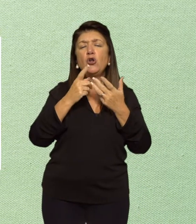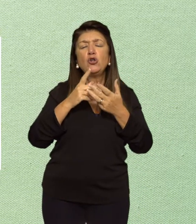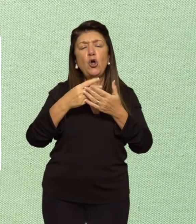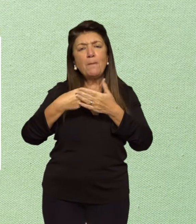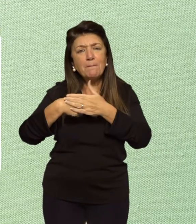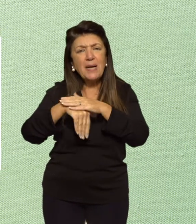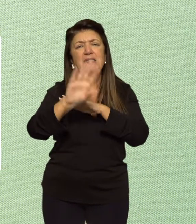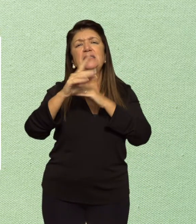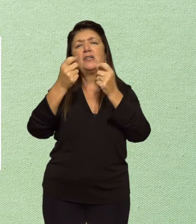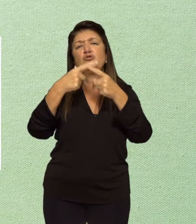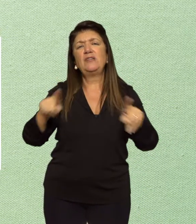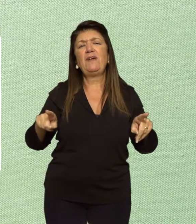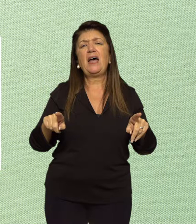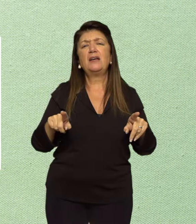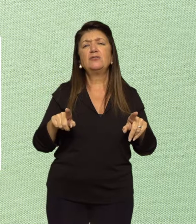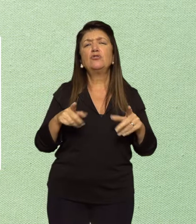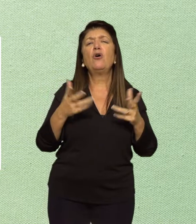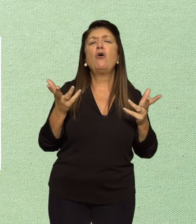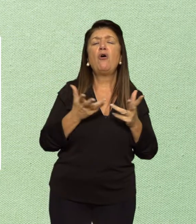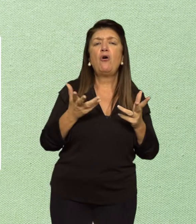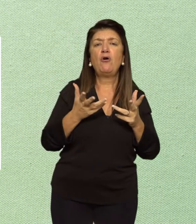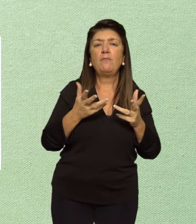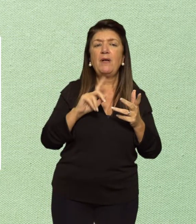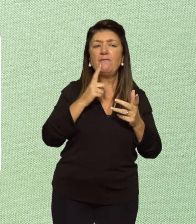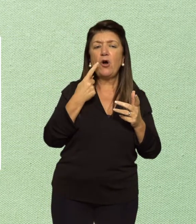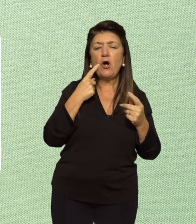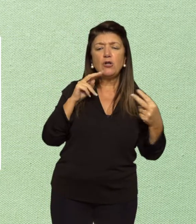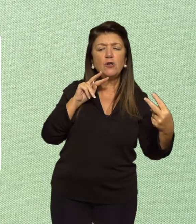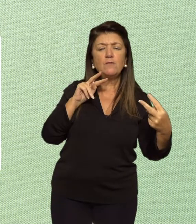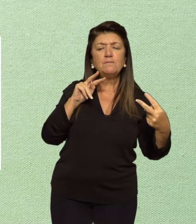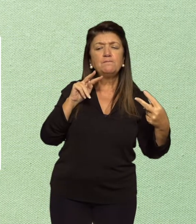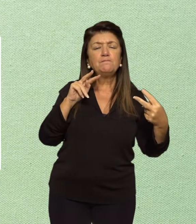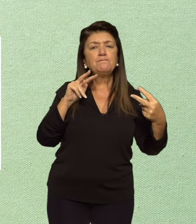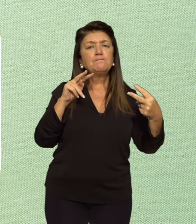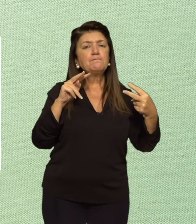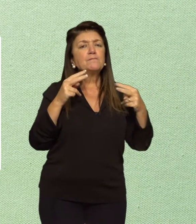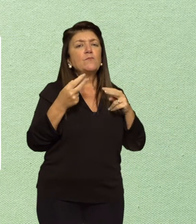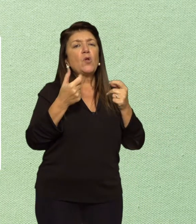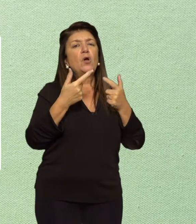questa volta, perchè non cercare di puntare su un aspetto differente, andare anche un po' a integrare